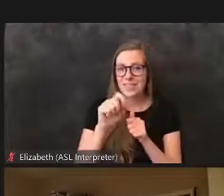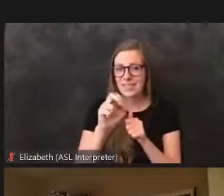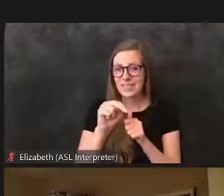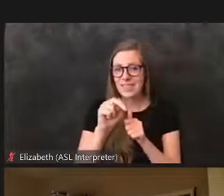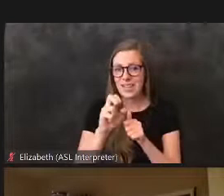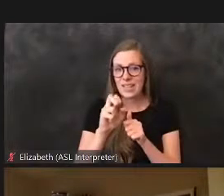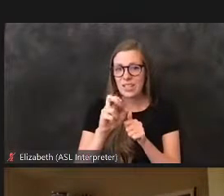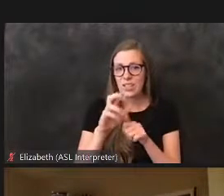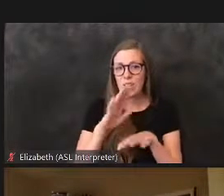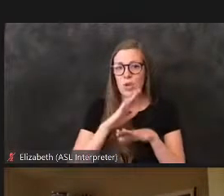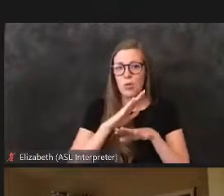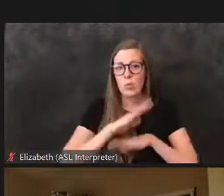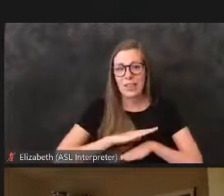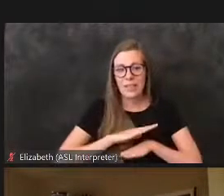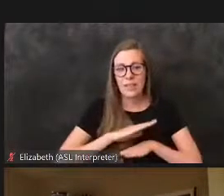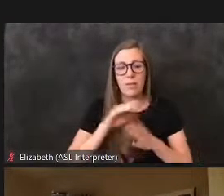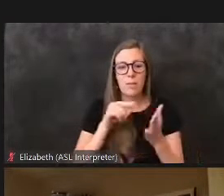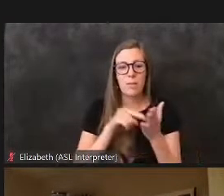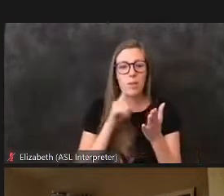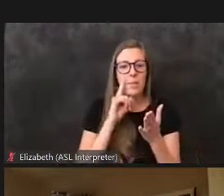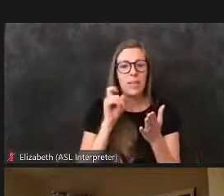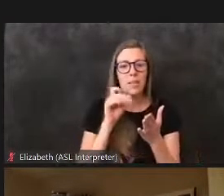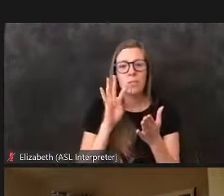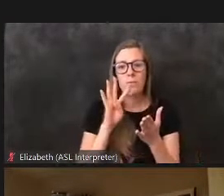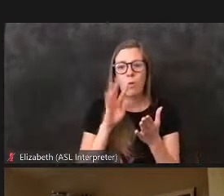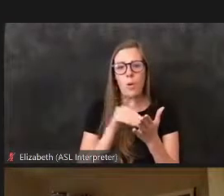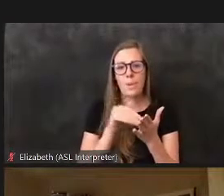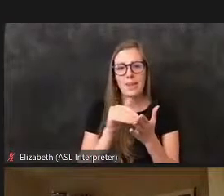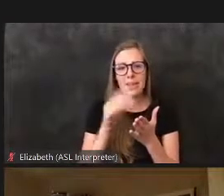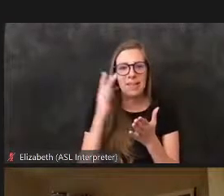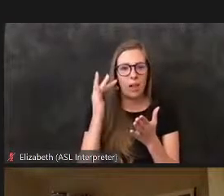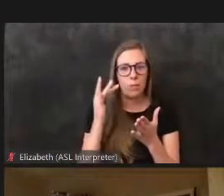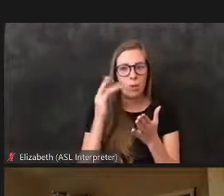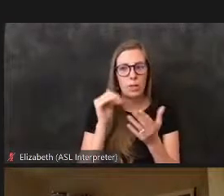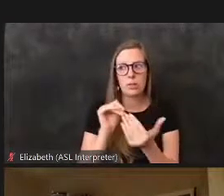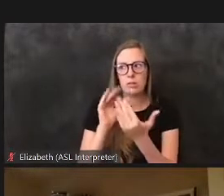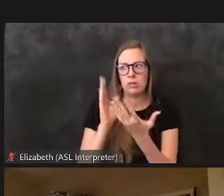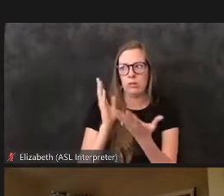esa propuesta de ley de alivio para las personas que están encarando en